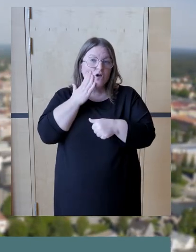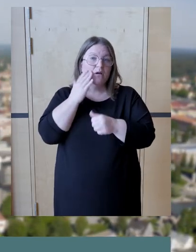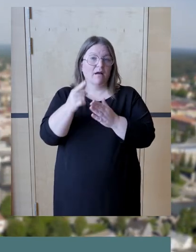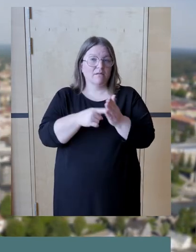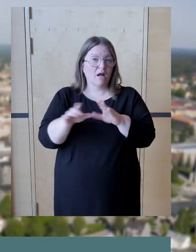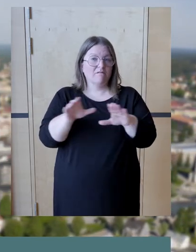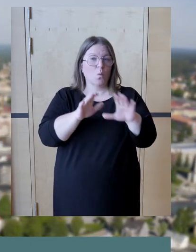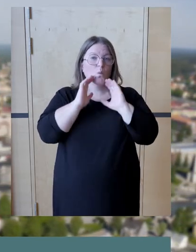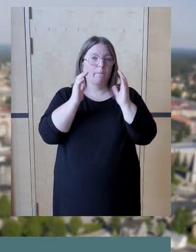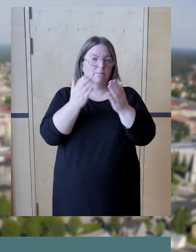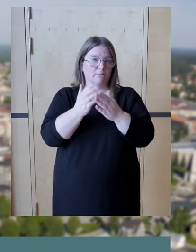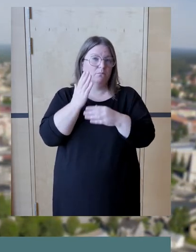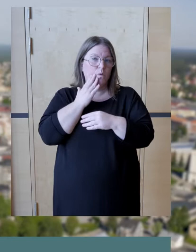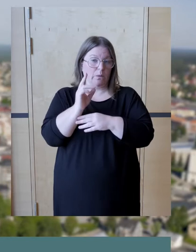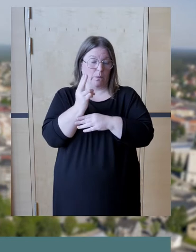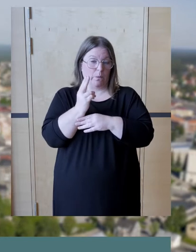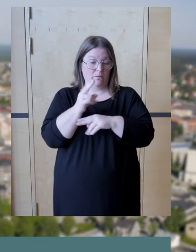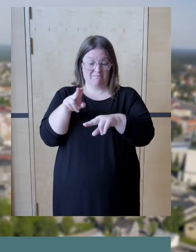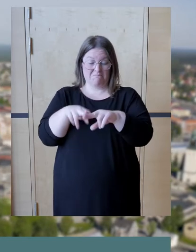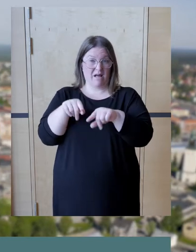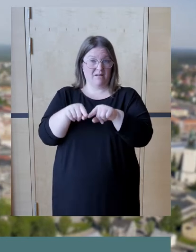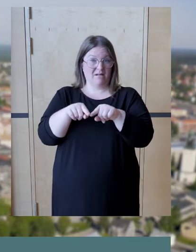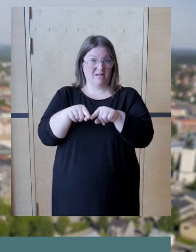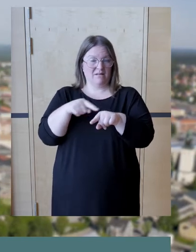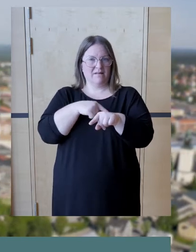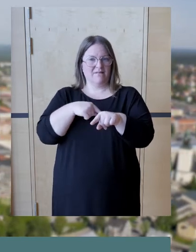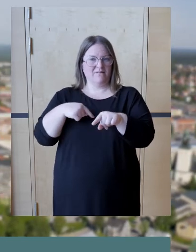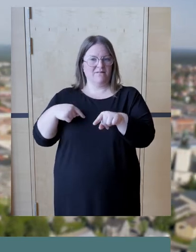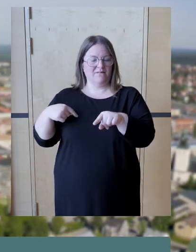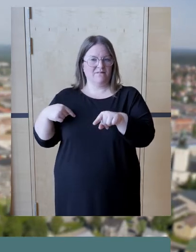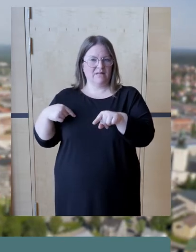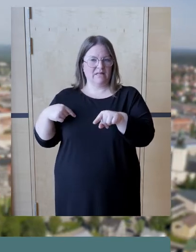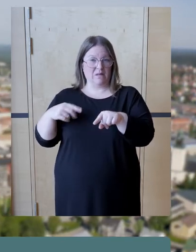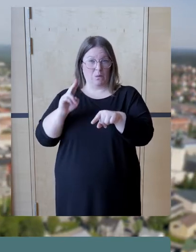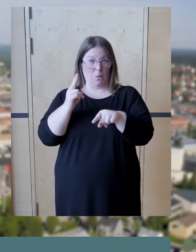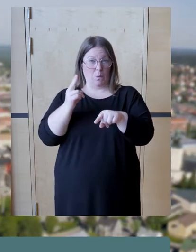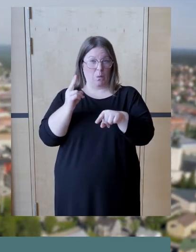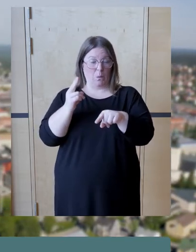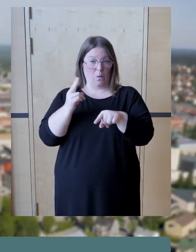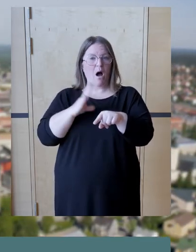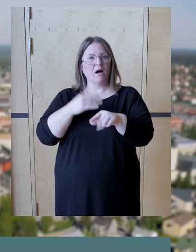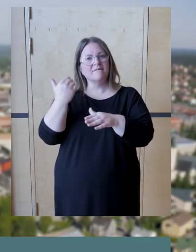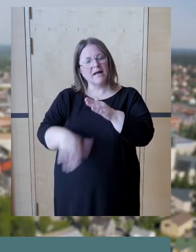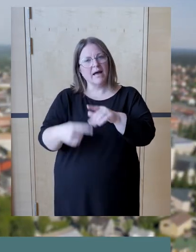Och dessutom om plats där i liksom i den här appen har färdiga detaljplaner Vilket Idag